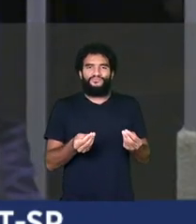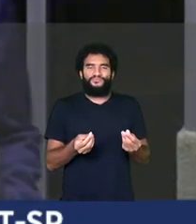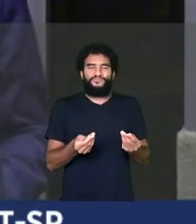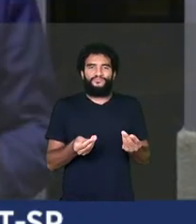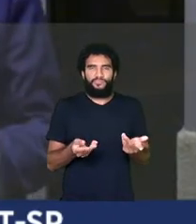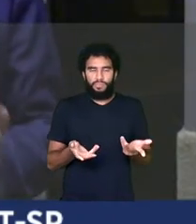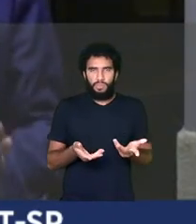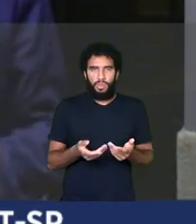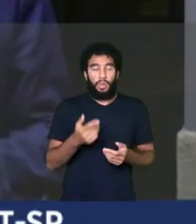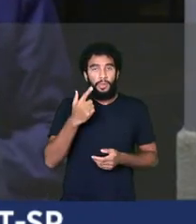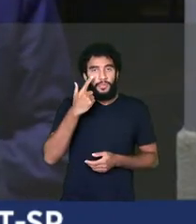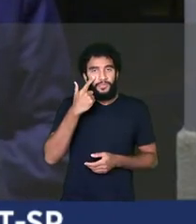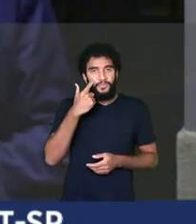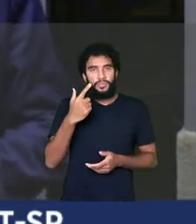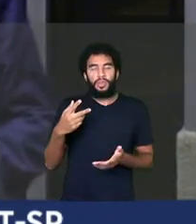RELAÇÃO AOS PLANOS DE SAÚ DE, VEJAM O QUE ESTÁ